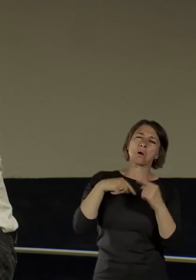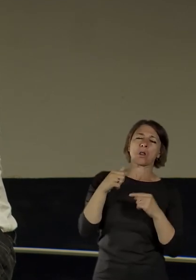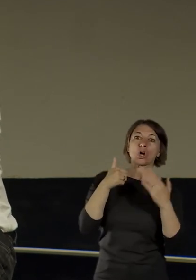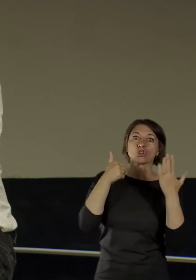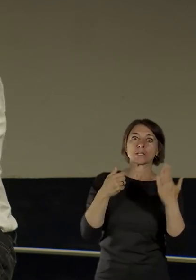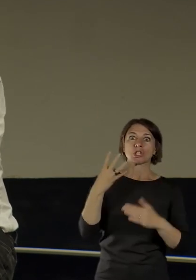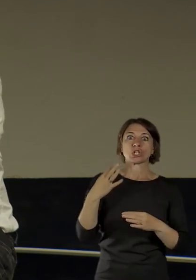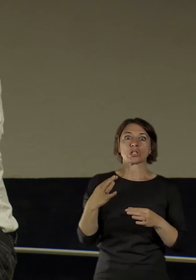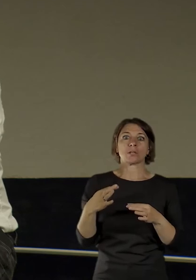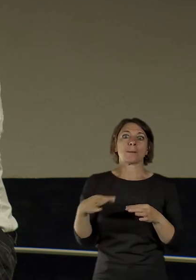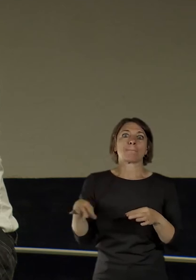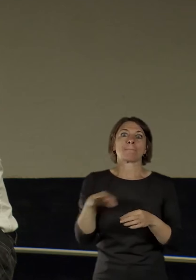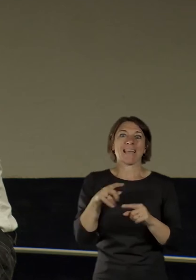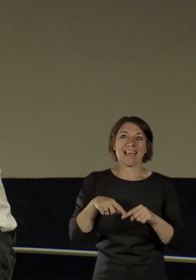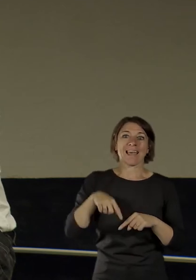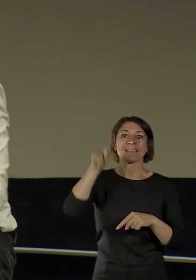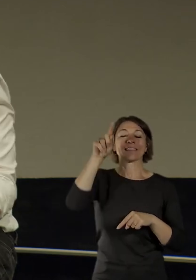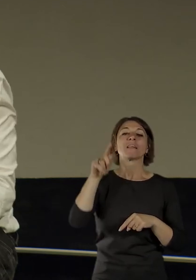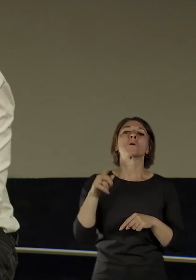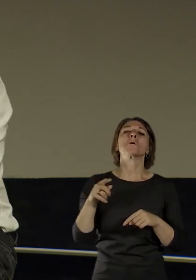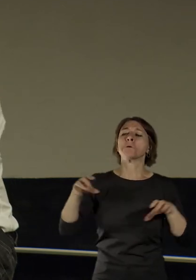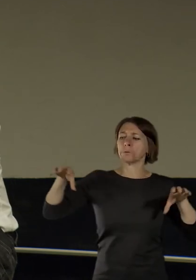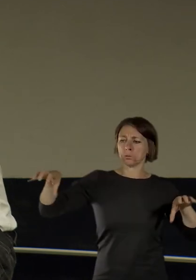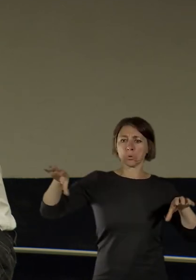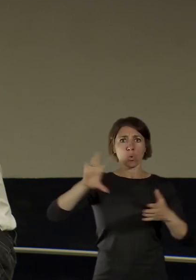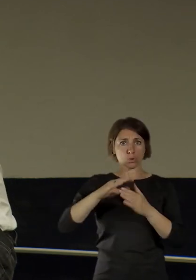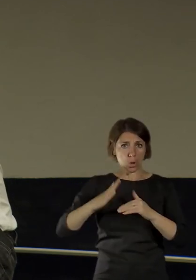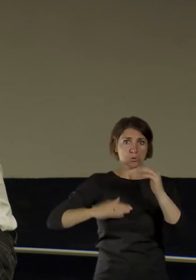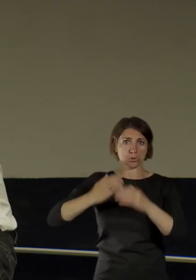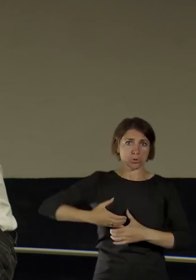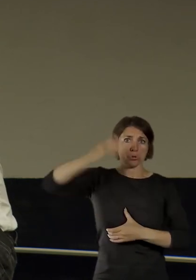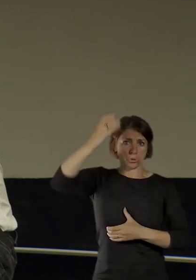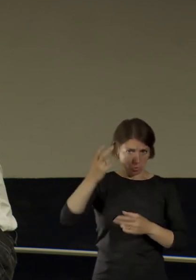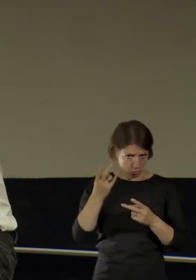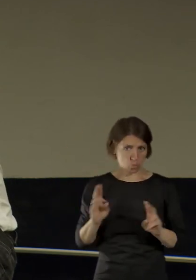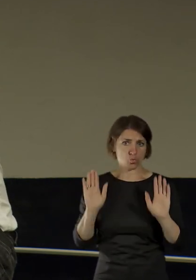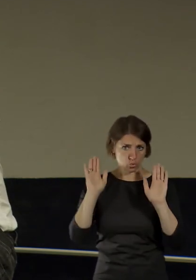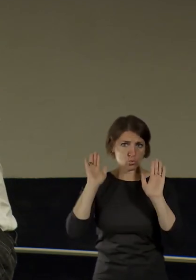můžou být v tom prostoru mezi Českou televizí a tím vlastním Pentagonem.